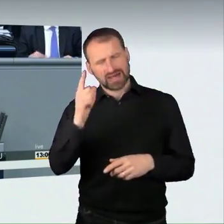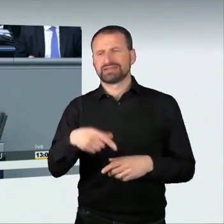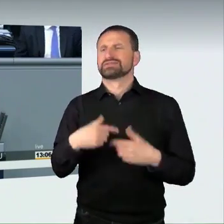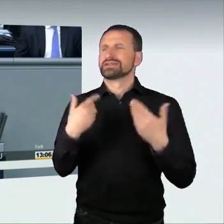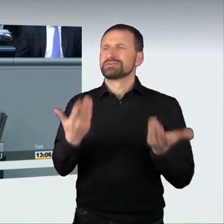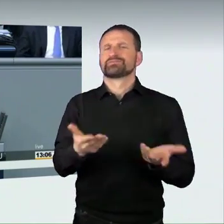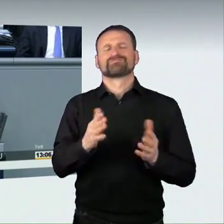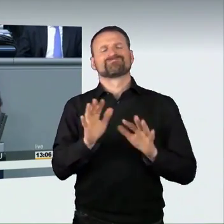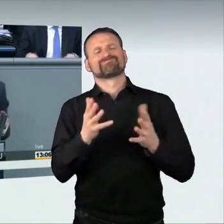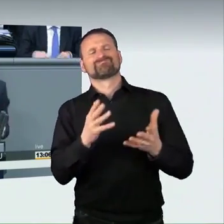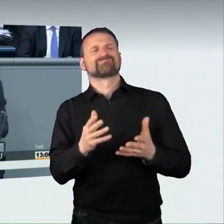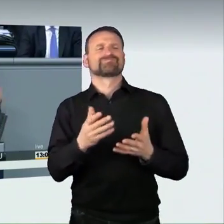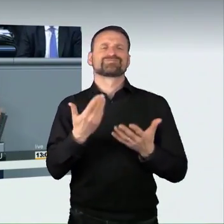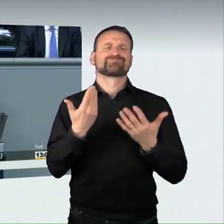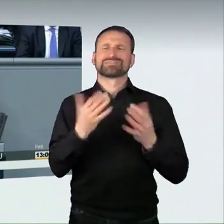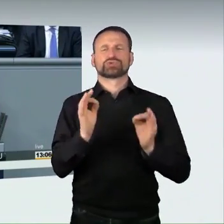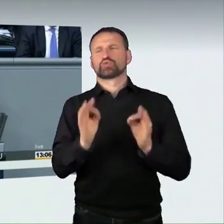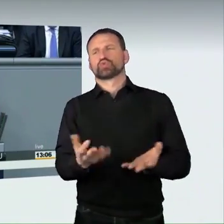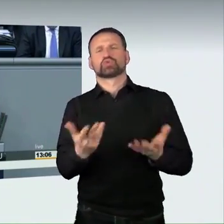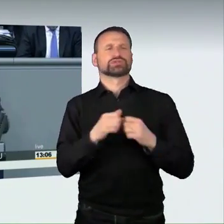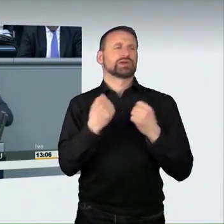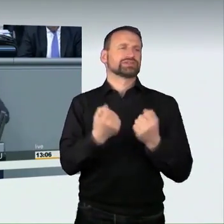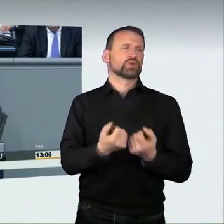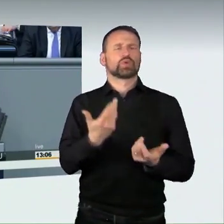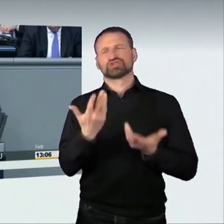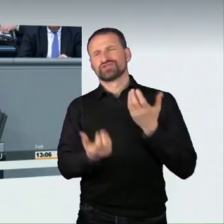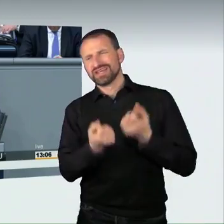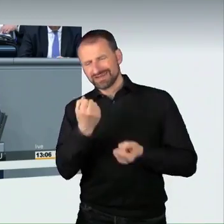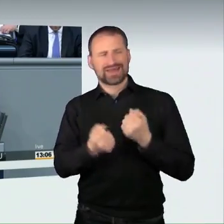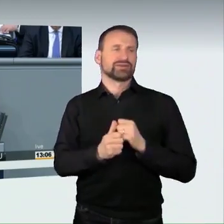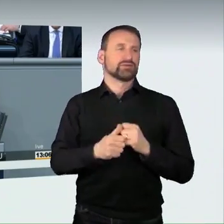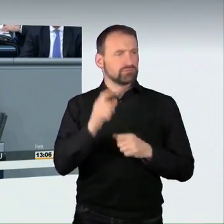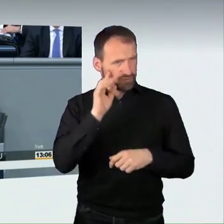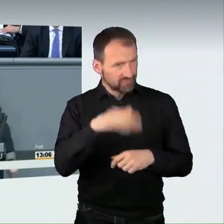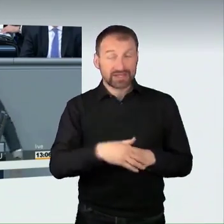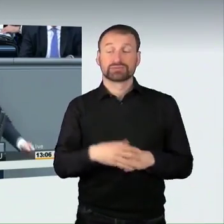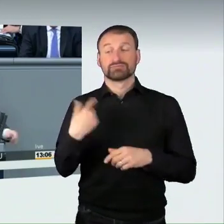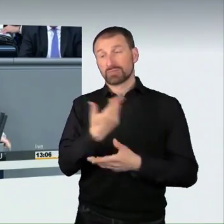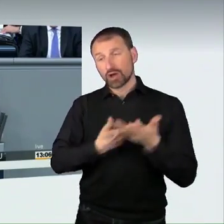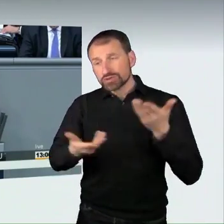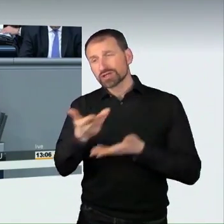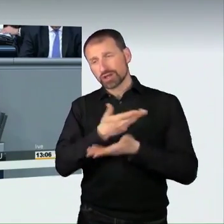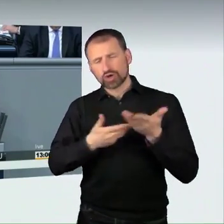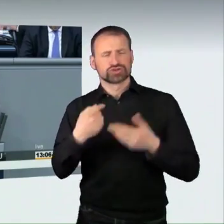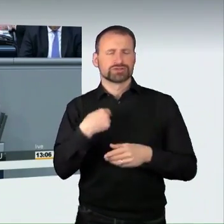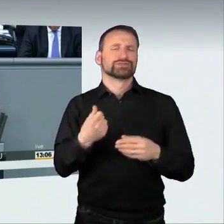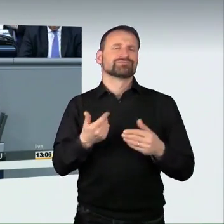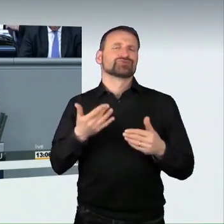Insofern meine ich: Es ist jetzt wirklich alles an Argumenten ausgetauscht worden. Es ist immer das Schöne an einem etwas späteren Platz auf der Rednerliste,